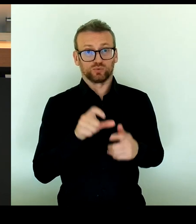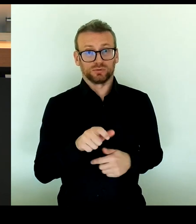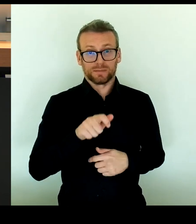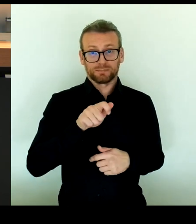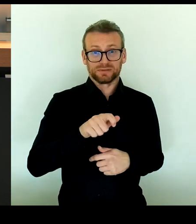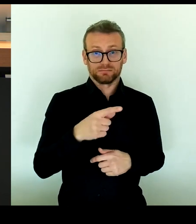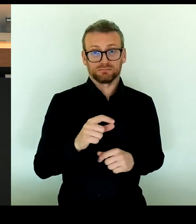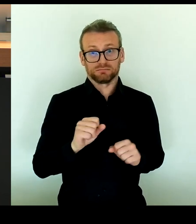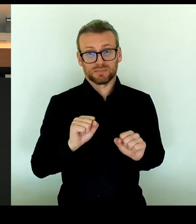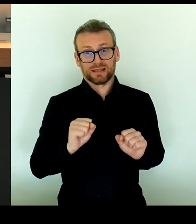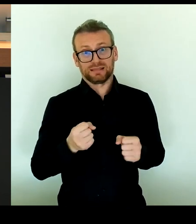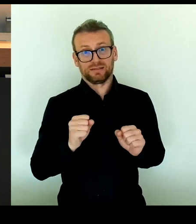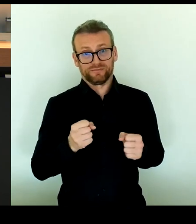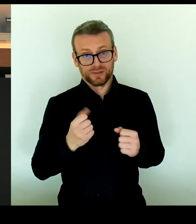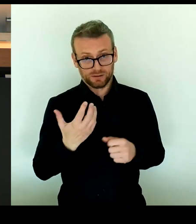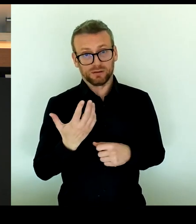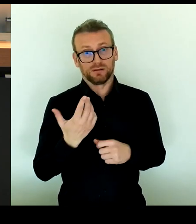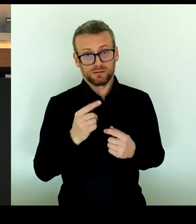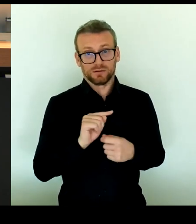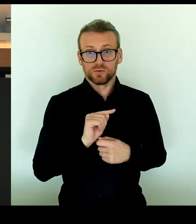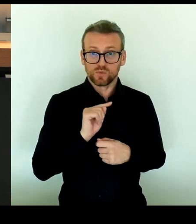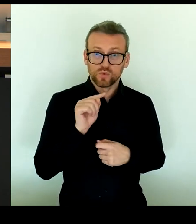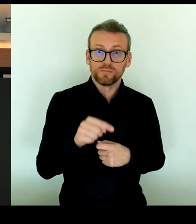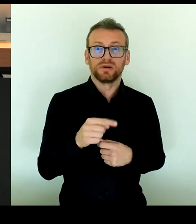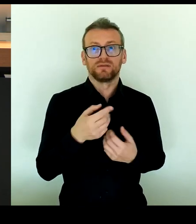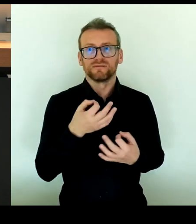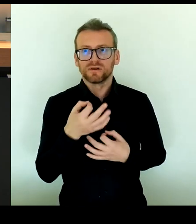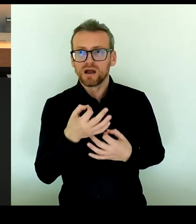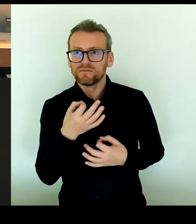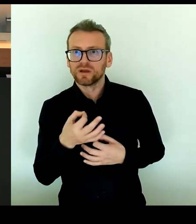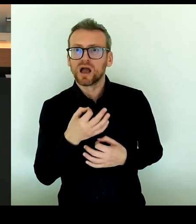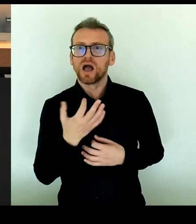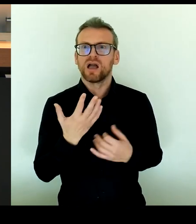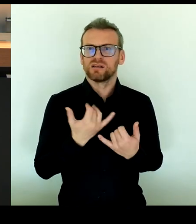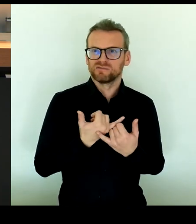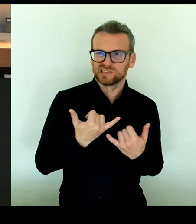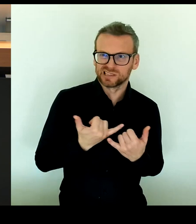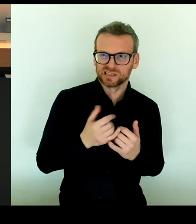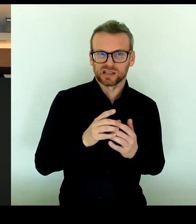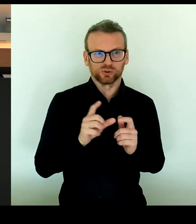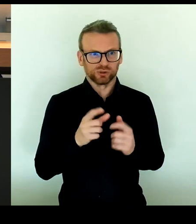Aus heutiger Sicht muss ich ehrlich sagen, hat das wenig Erfolg gehabt, beziehungsweise wurde viel zu wenig